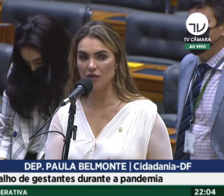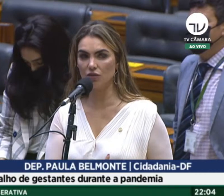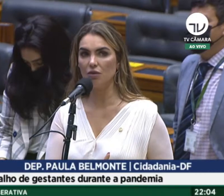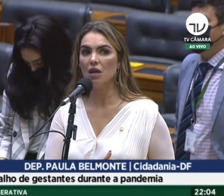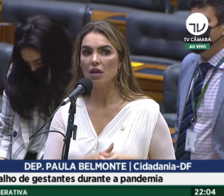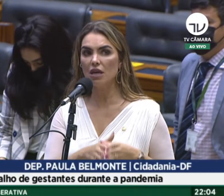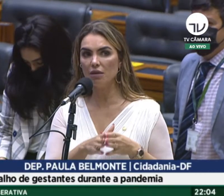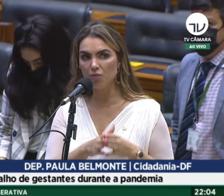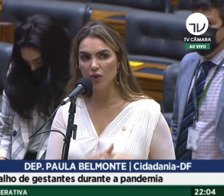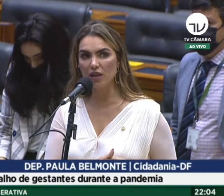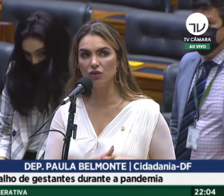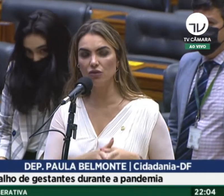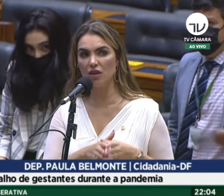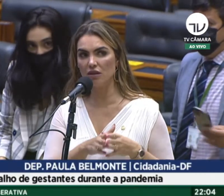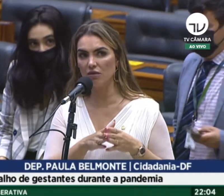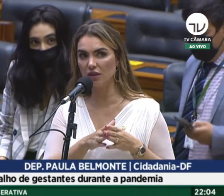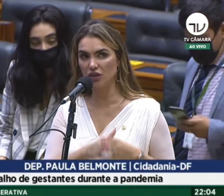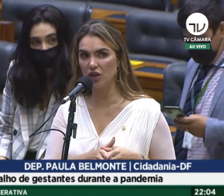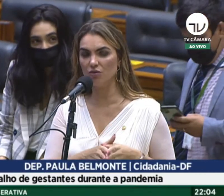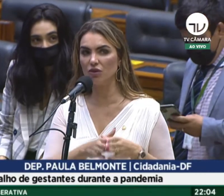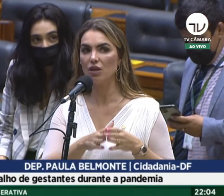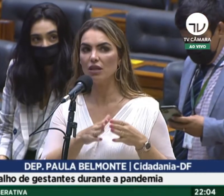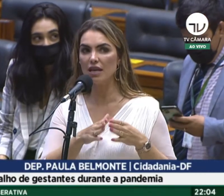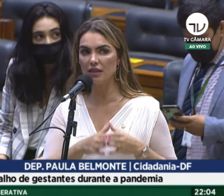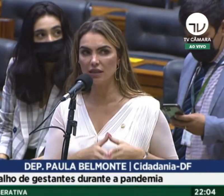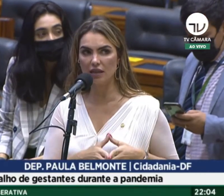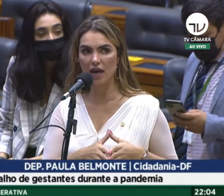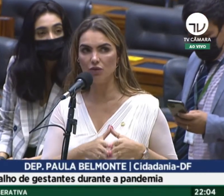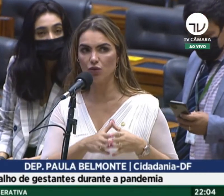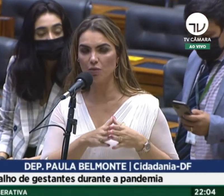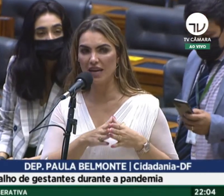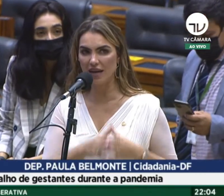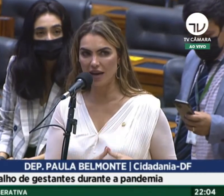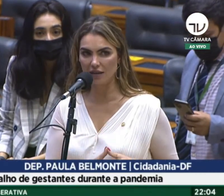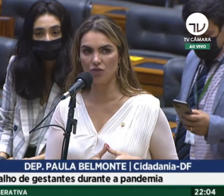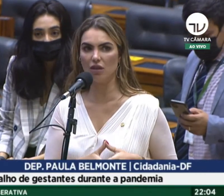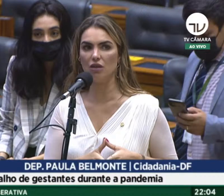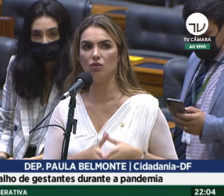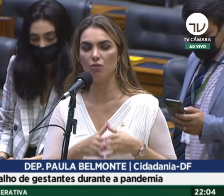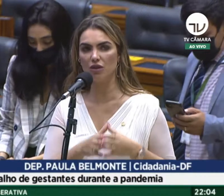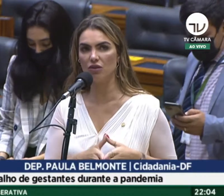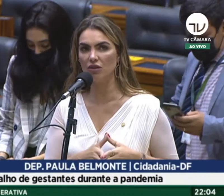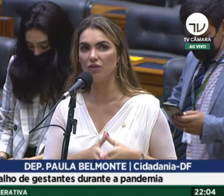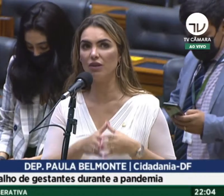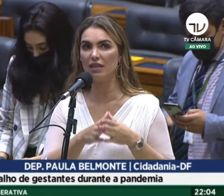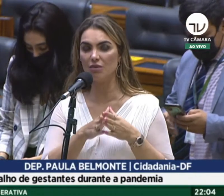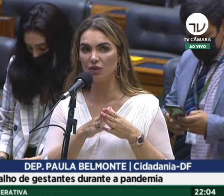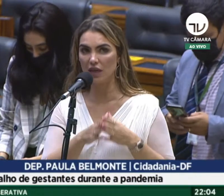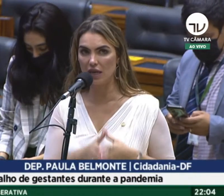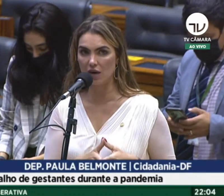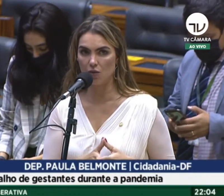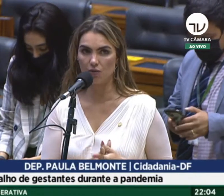TEXTO E POR ISSO NÓS NÃO ACHAMOS NECESSÁRIO SUPRIR NADA DO TEXTO, POR ISSO NÓS ORIENTAMOS NÃO. E O CIDADANIA APROVEITA E ORIENTA NÃO